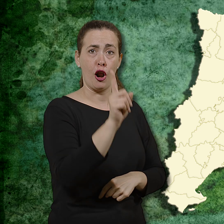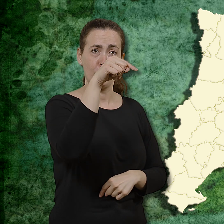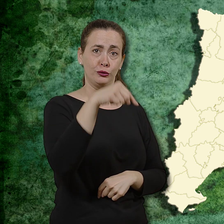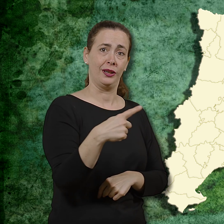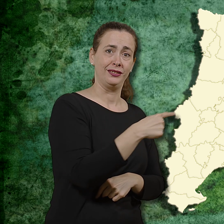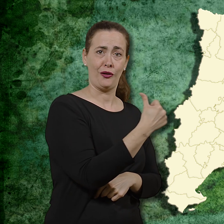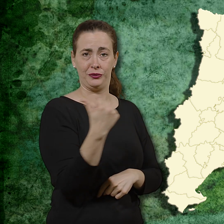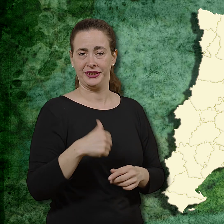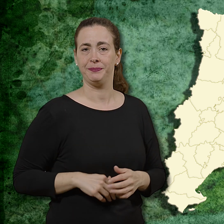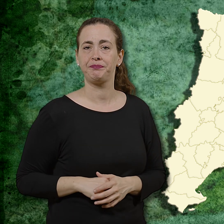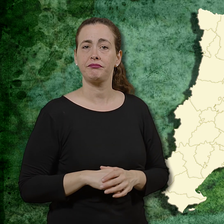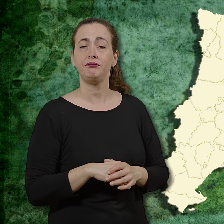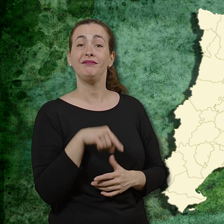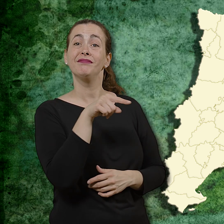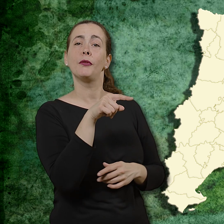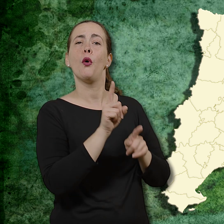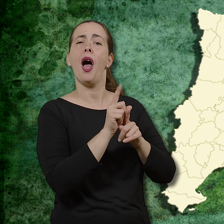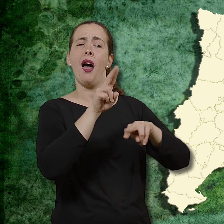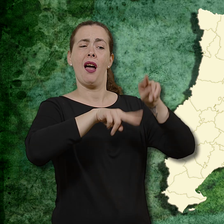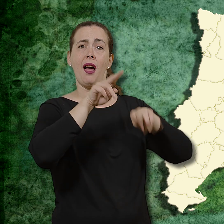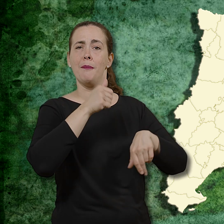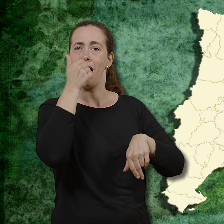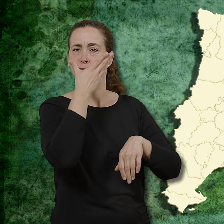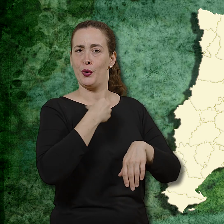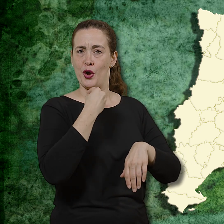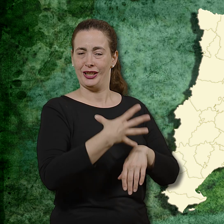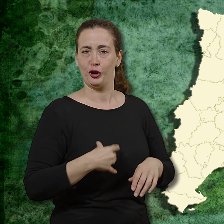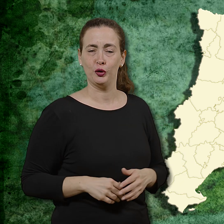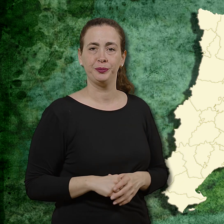realça encara més la bellesa de les seves construccions.